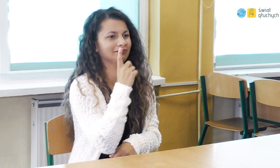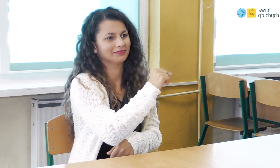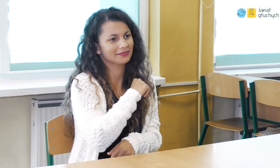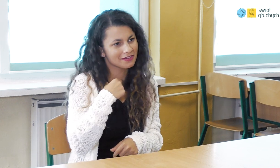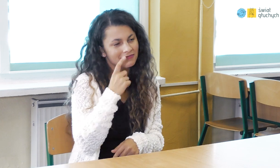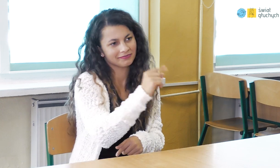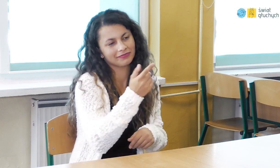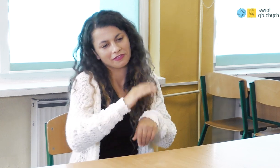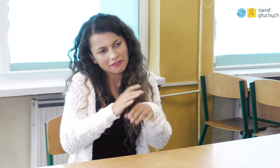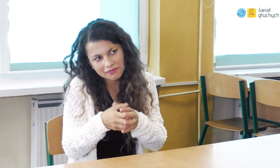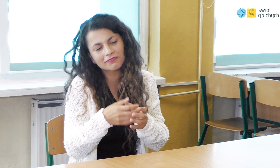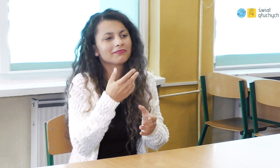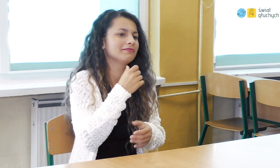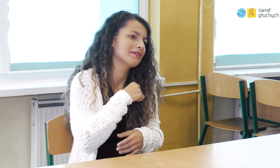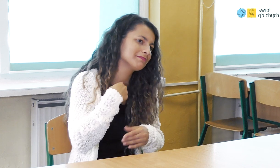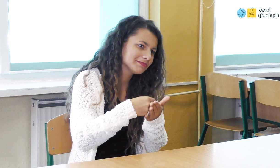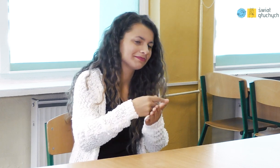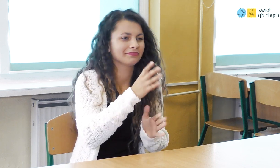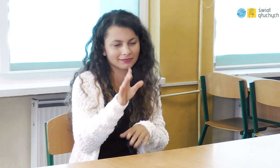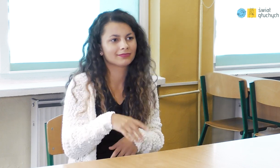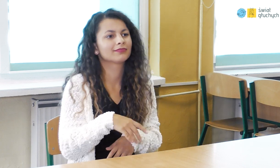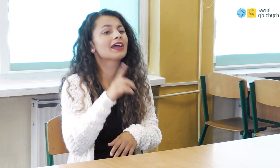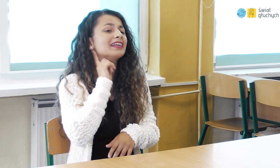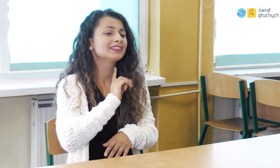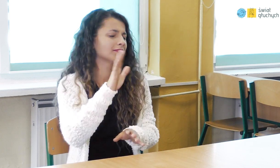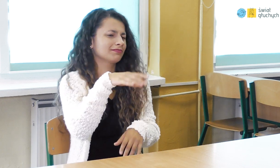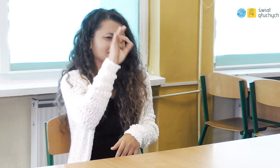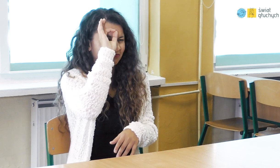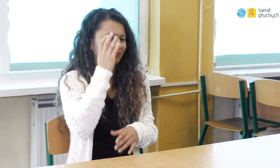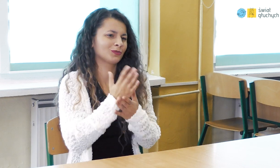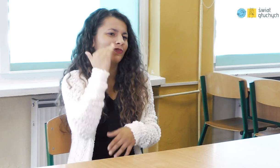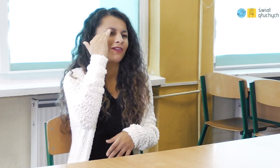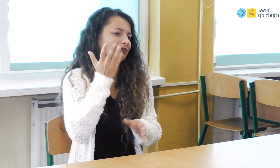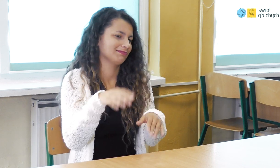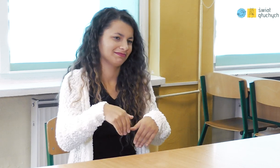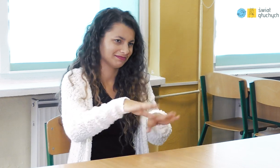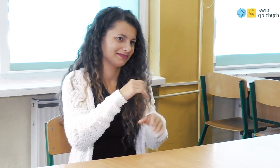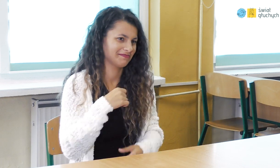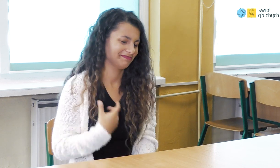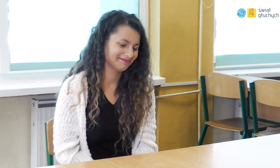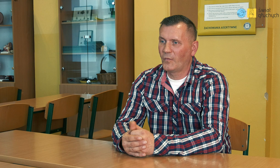Przynosiłam zgodę i mogłam sama wychodzić, spotykać się ze znajomymi, iść na zakupy. W liceum nie było problemu. Byliśmy dorośli, sami decydowaliśmy o sobie.